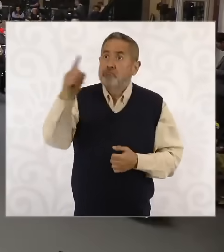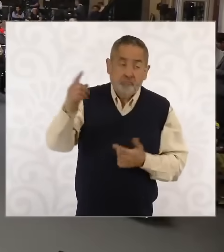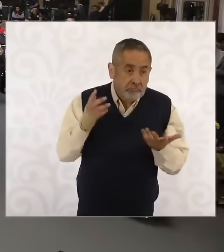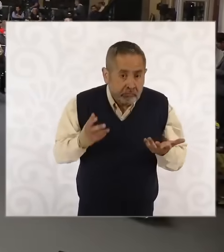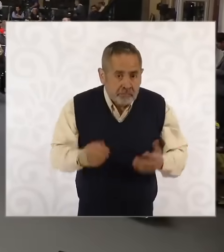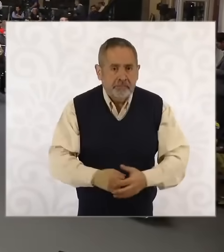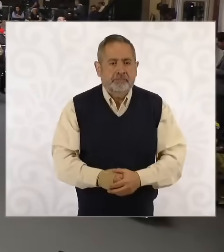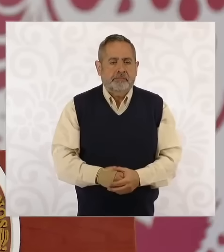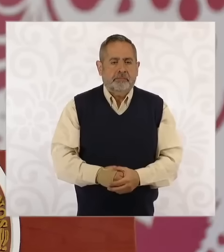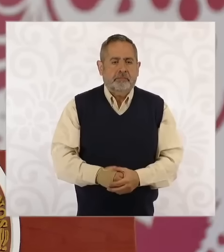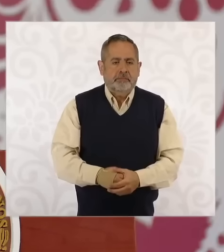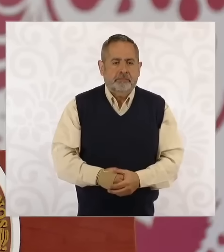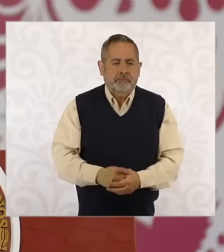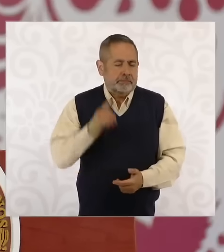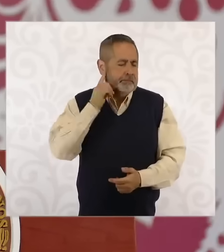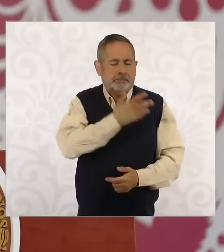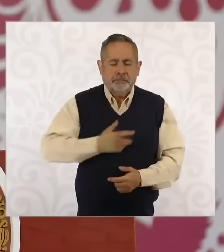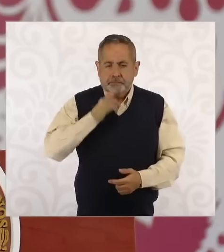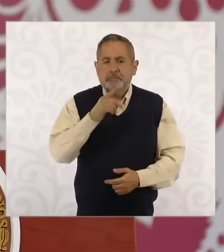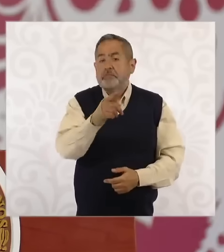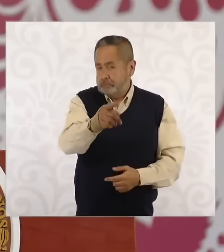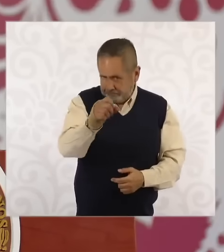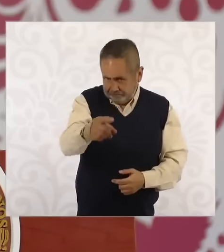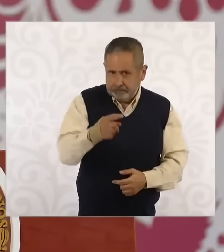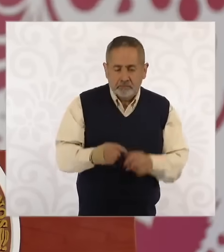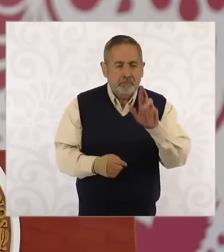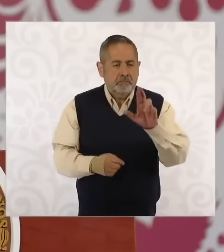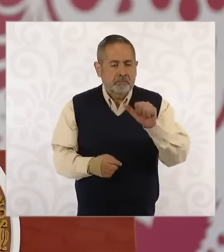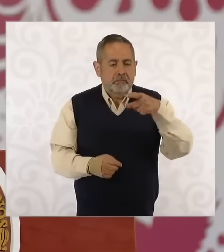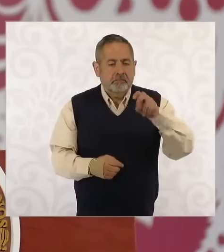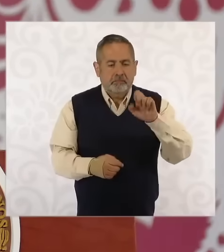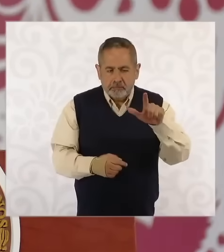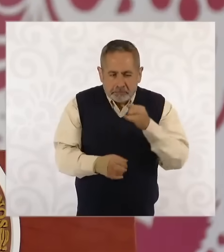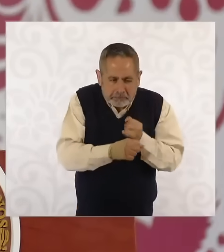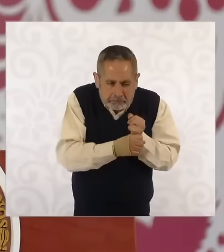Raquel también está haciendo la investigación, ha estado muy dándole seguimiento a toda la compra